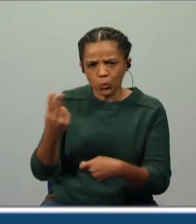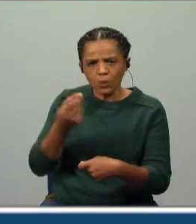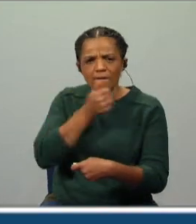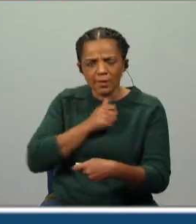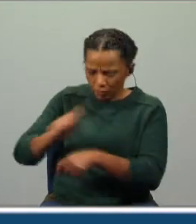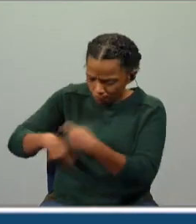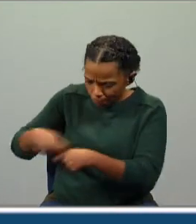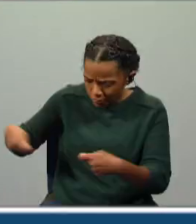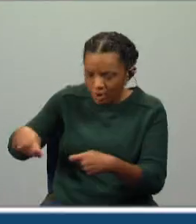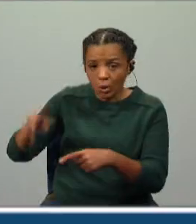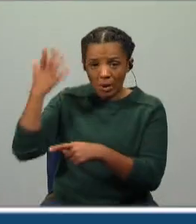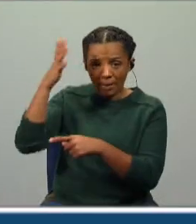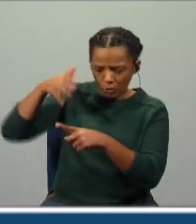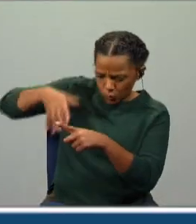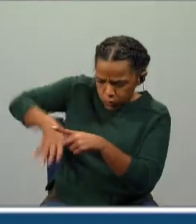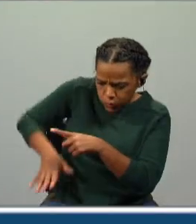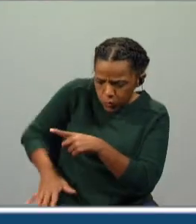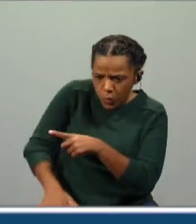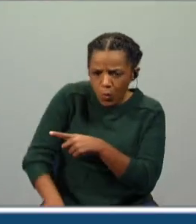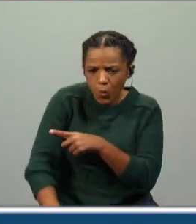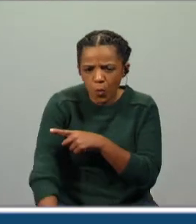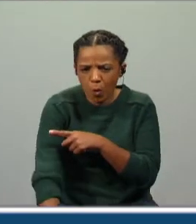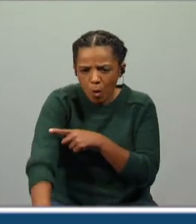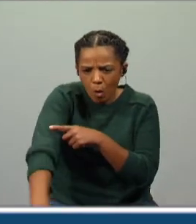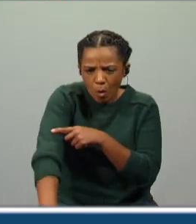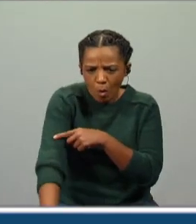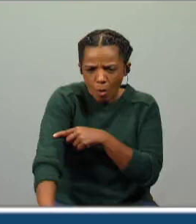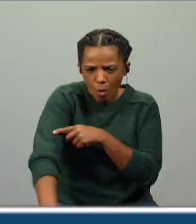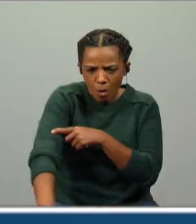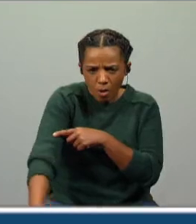O seu braço mergulhou no saco e, durante uns breves segundos,